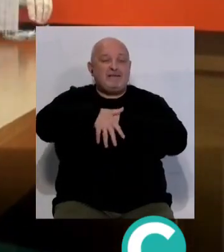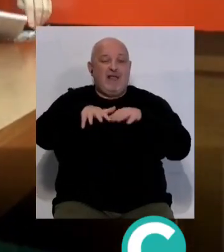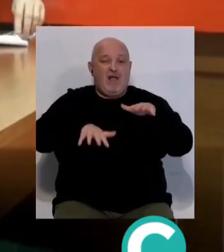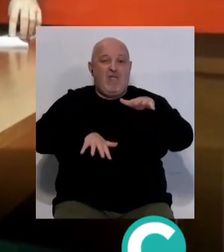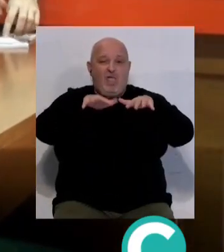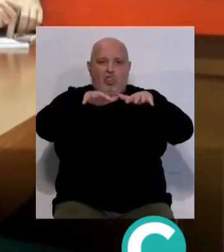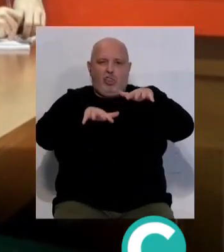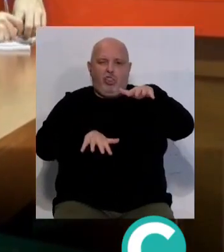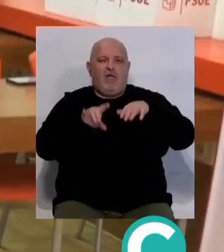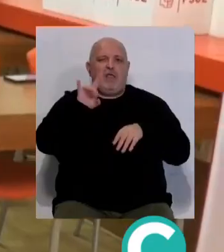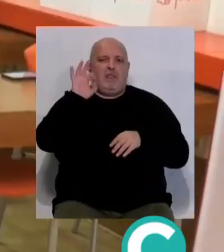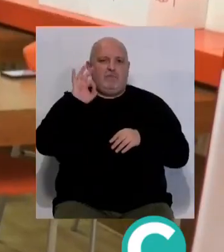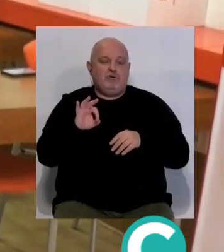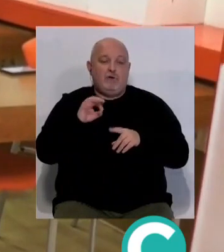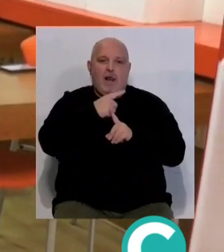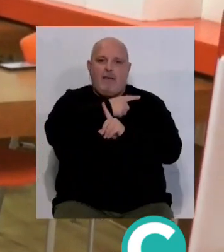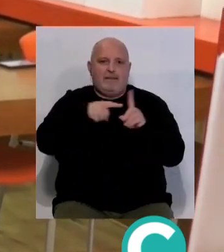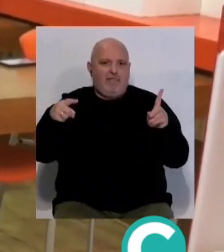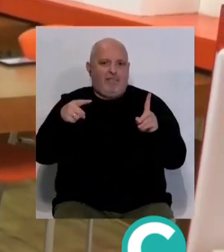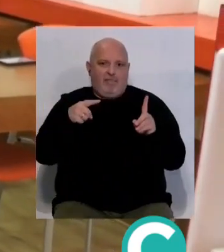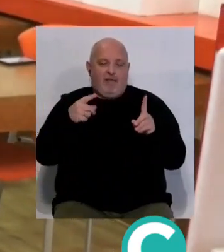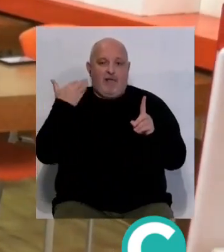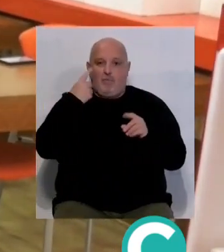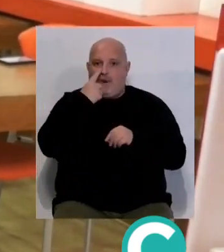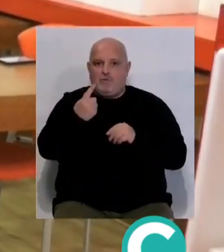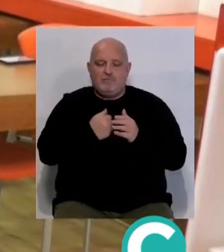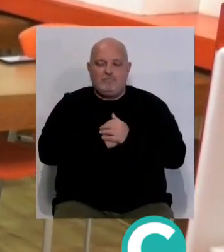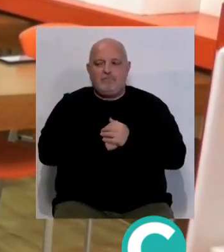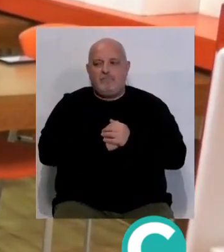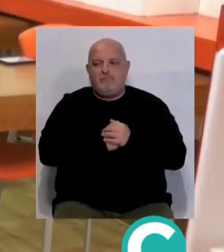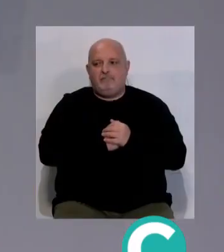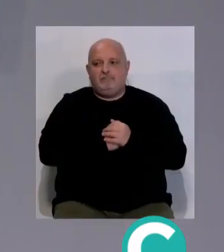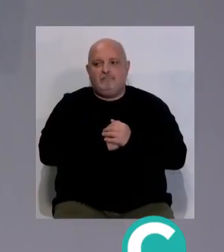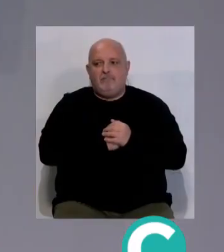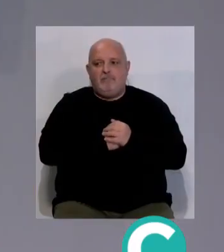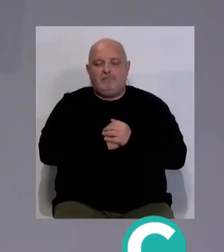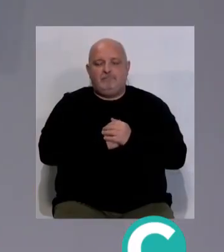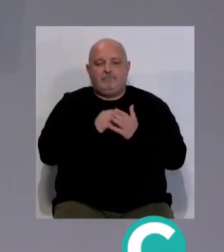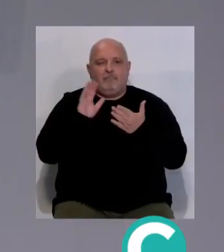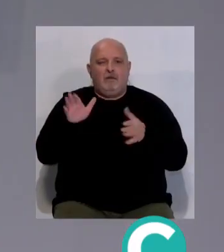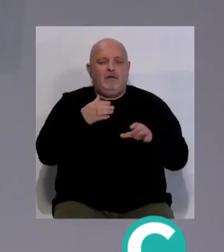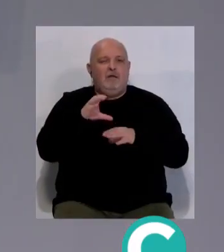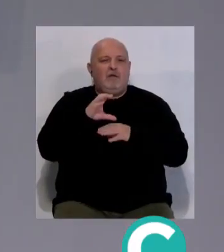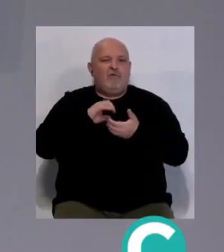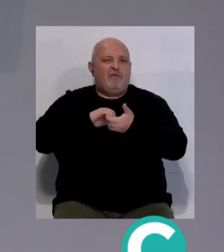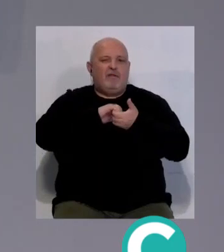encuentran 15% la mitad de capacidad que hace un año y la confederación española de personas